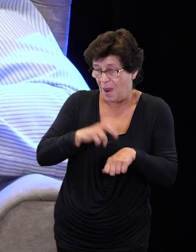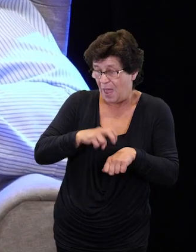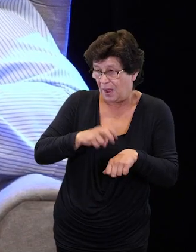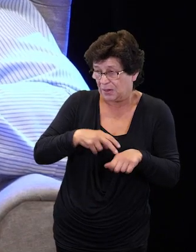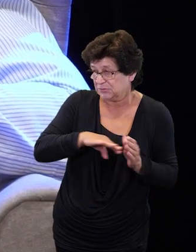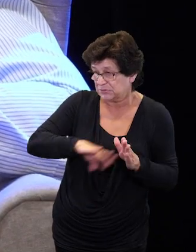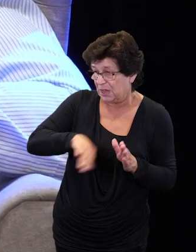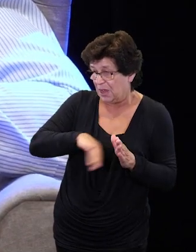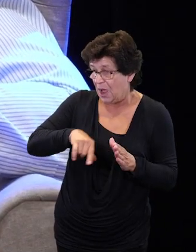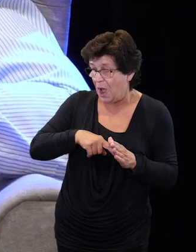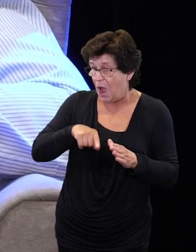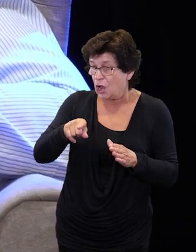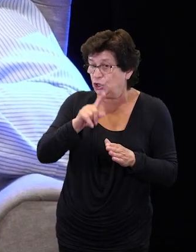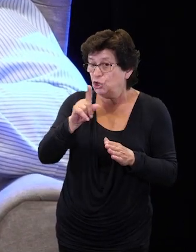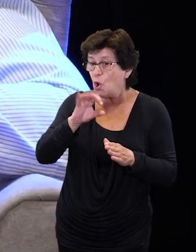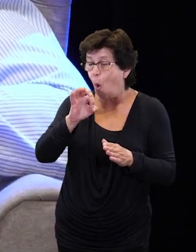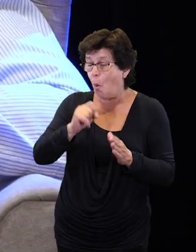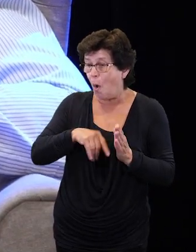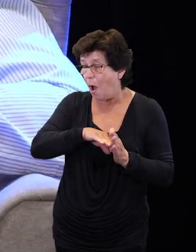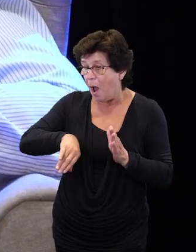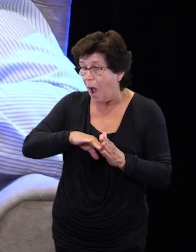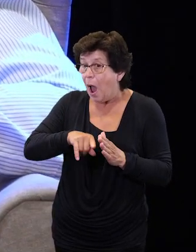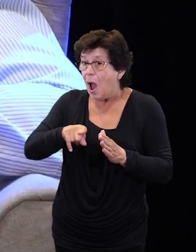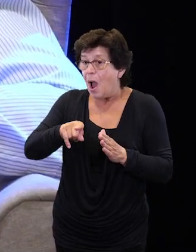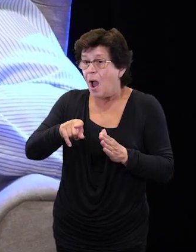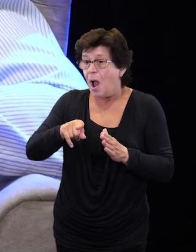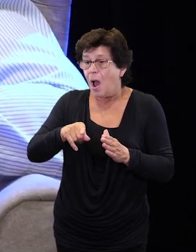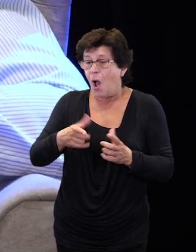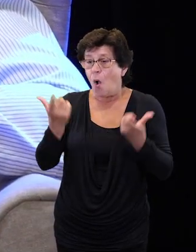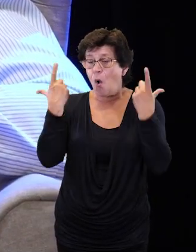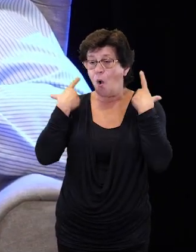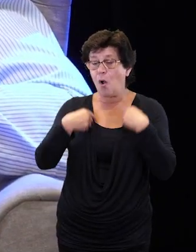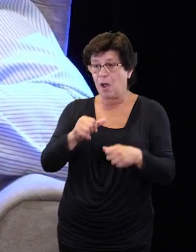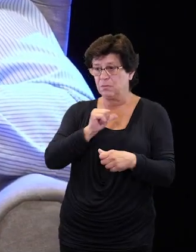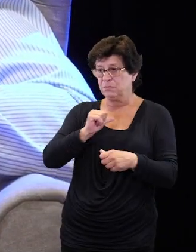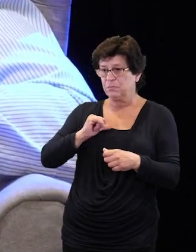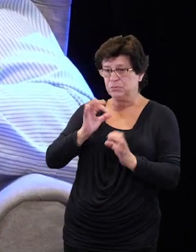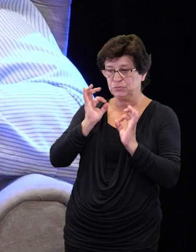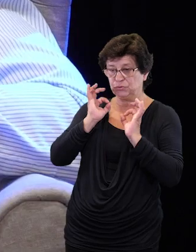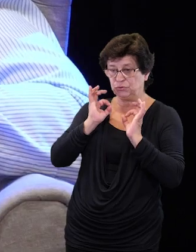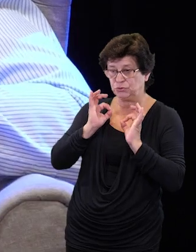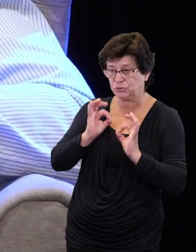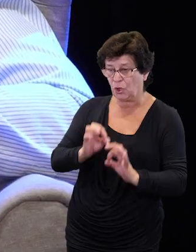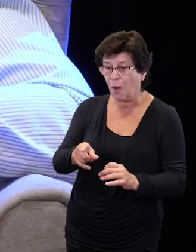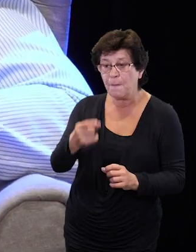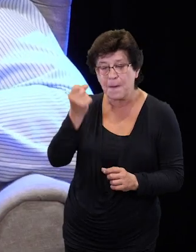Szkoda, że to zioło żeśmy ignorowali. A jednak ta morwa biała przy tej cukrzycy to jednak był fajny pomysł.